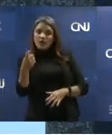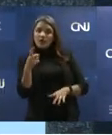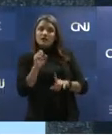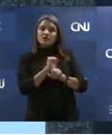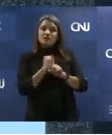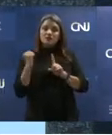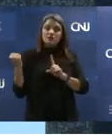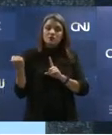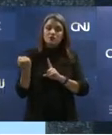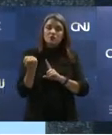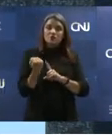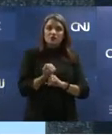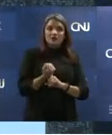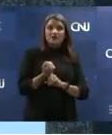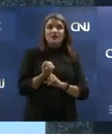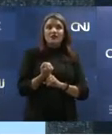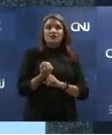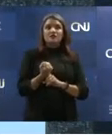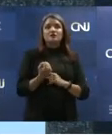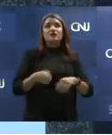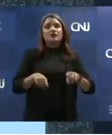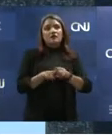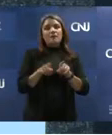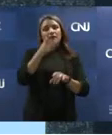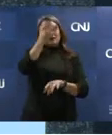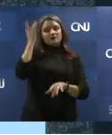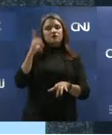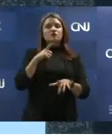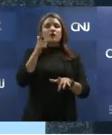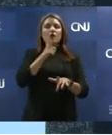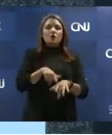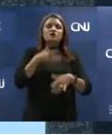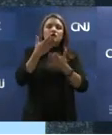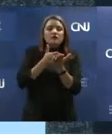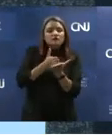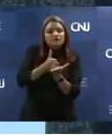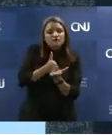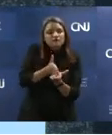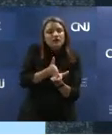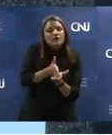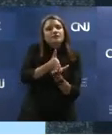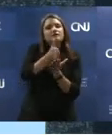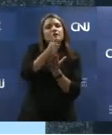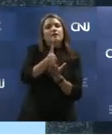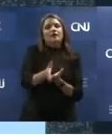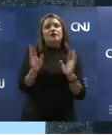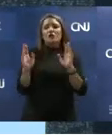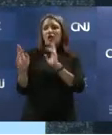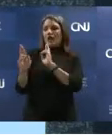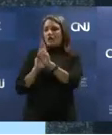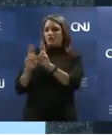e dos próprios nubentes, da estabilidade, da permanência das relações matrimoniais.